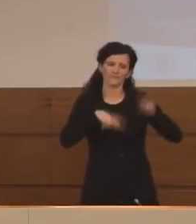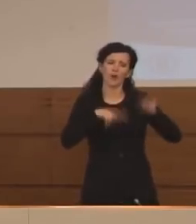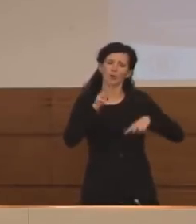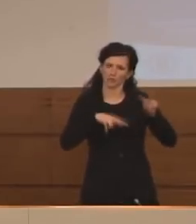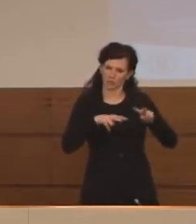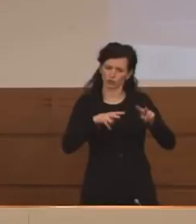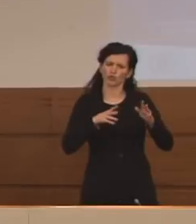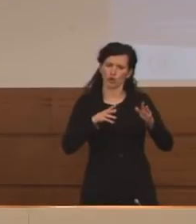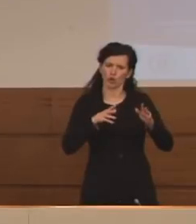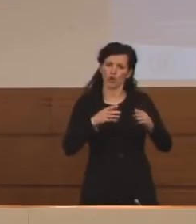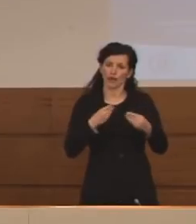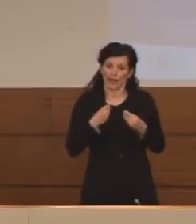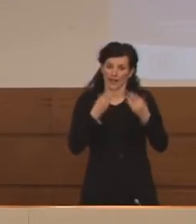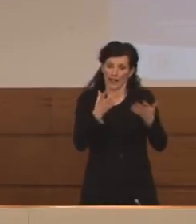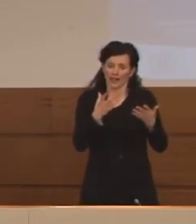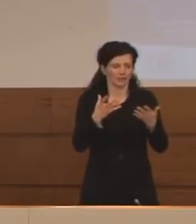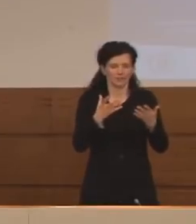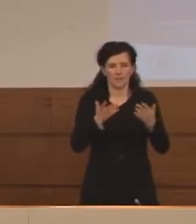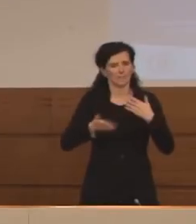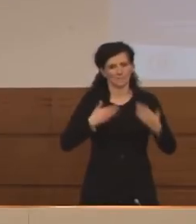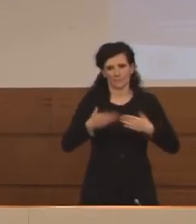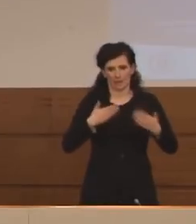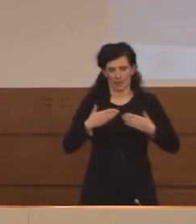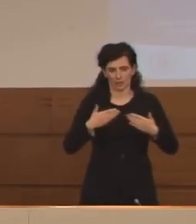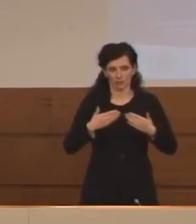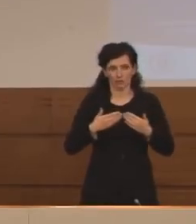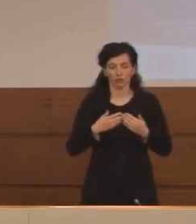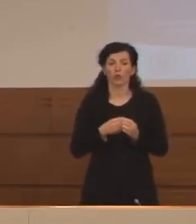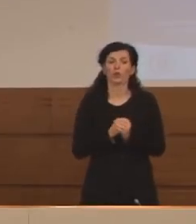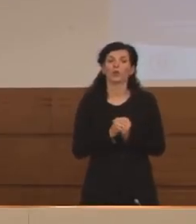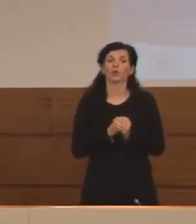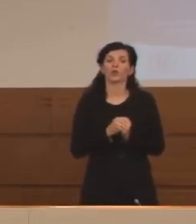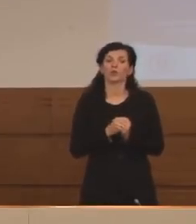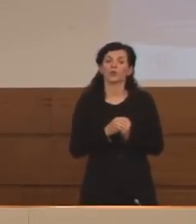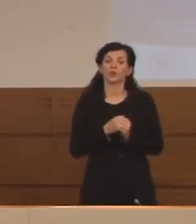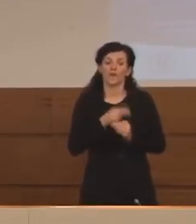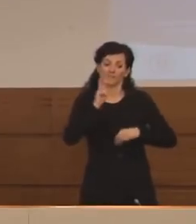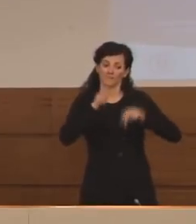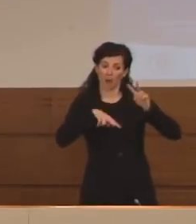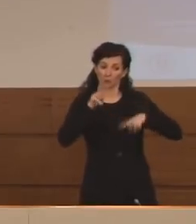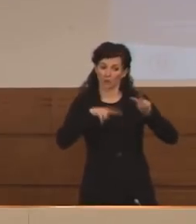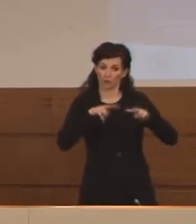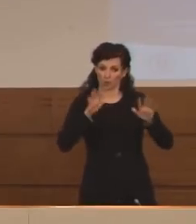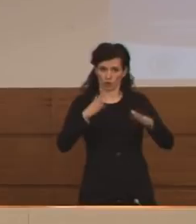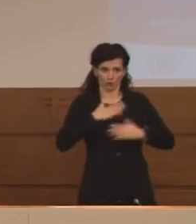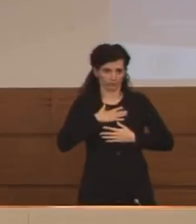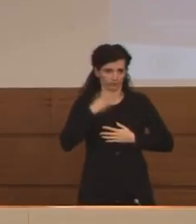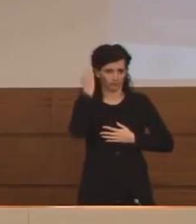Nel momento in cui saranno, a mio giudizio, effettuate valutazioni dal punto di vista scientifico